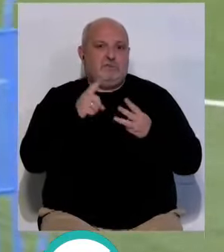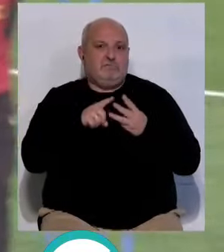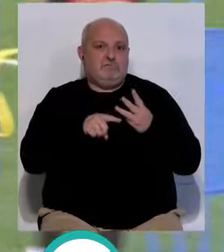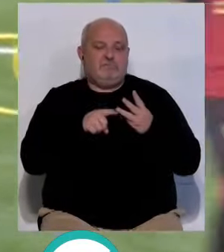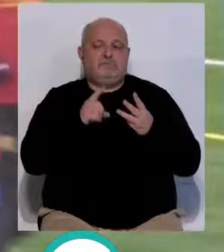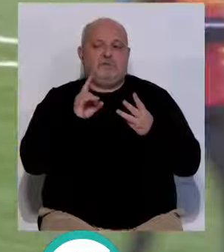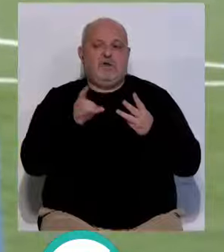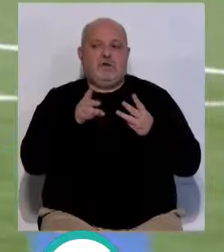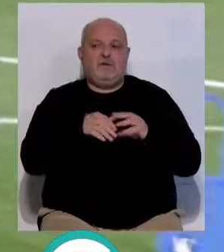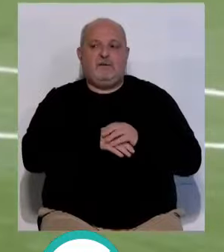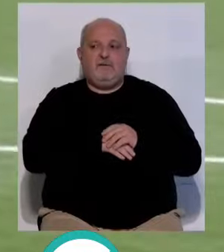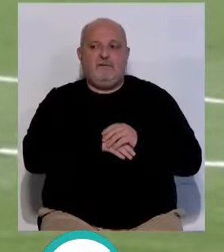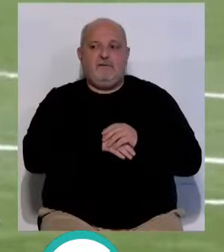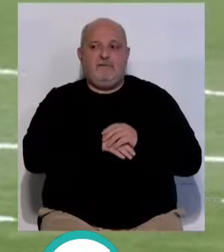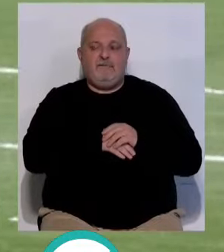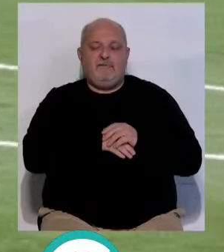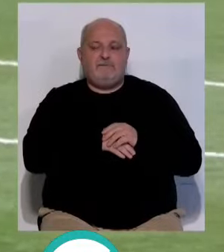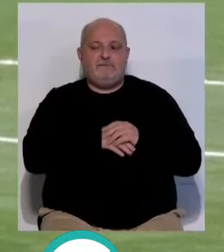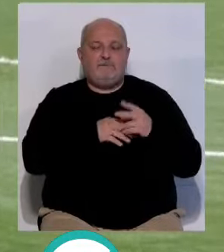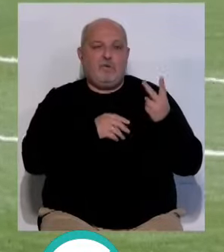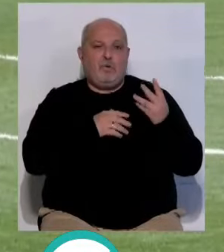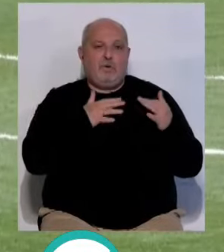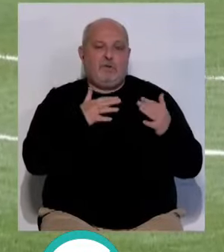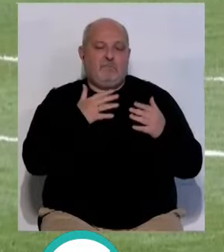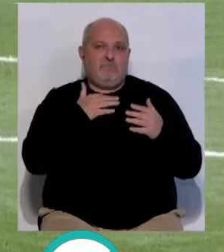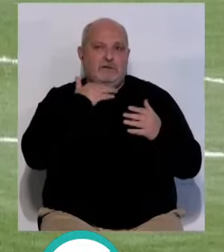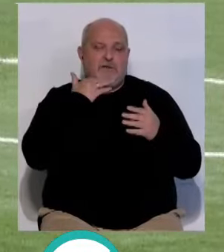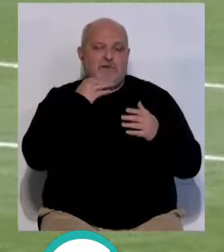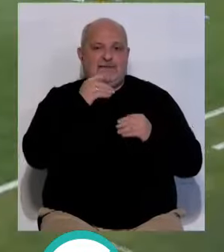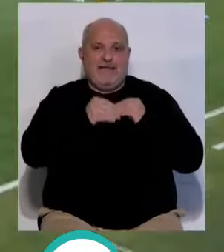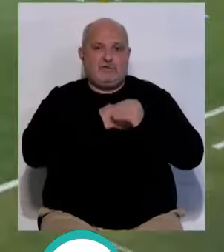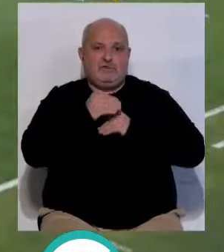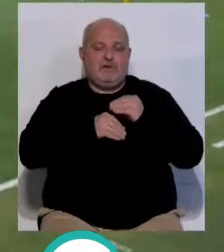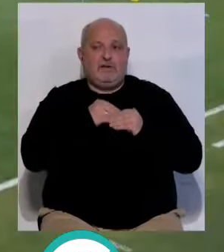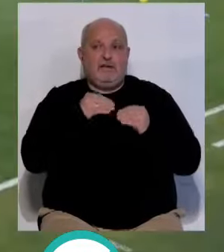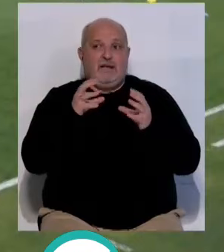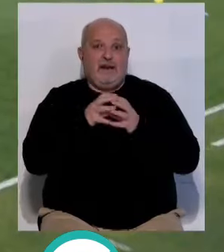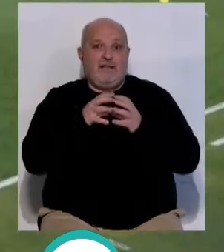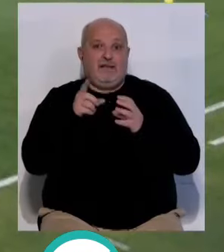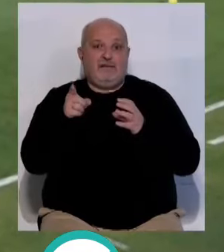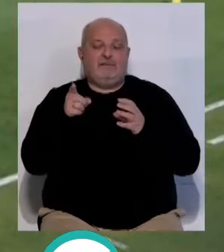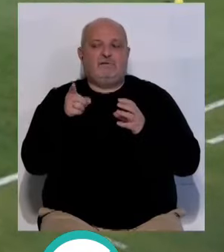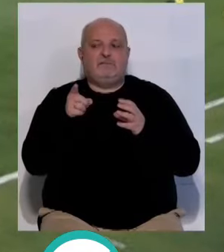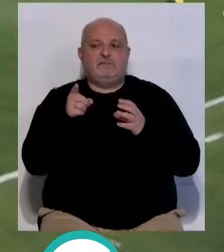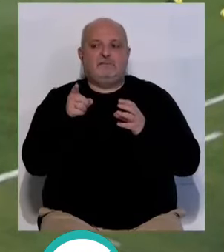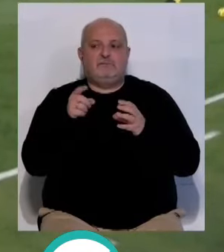tres goles eh de dos partidos buenos prácticamente que que ha hecho y otro día en Granada eh provoca